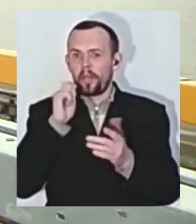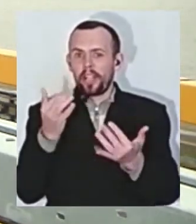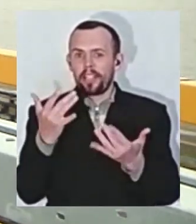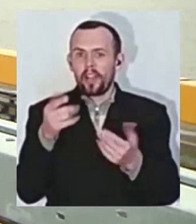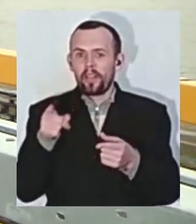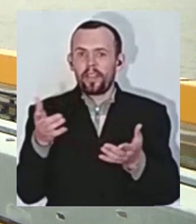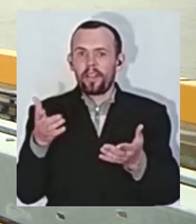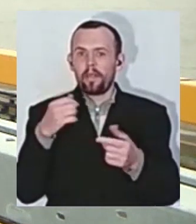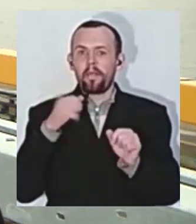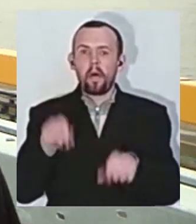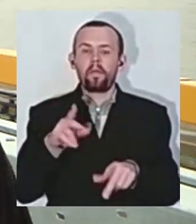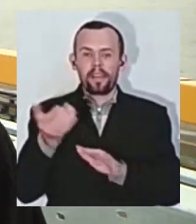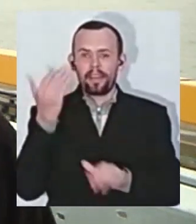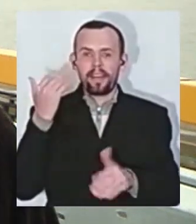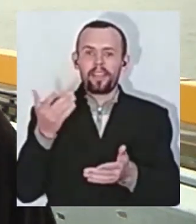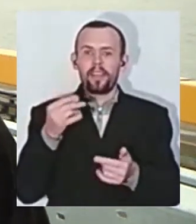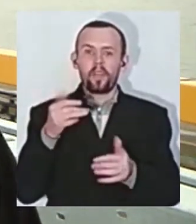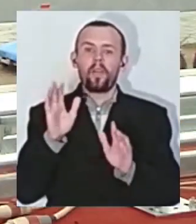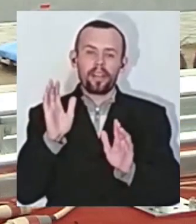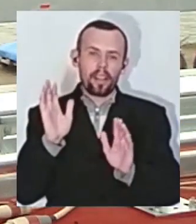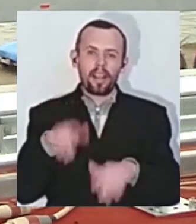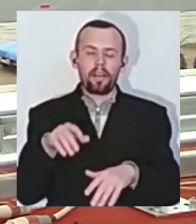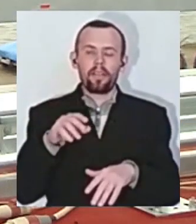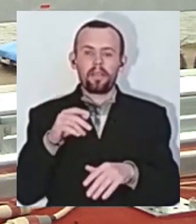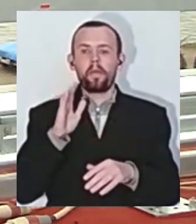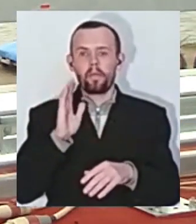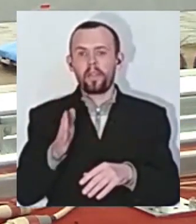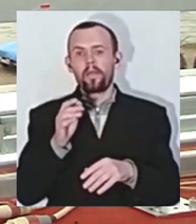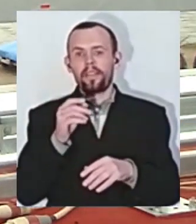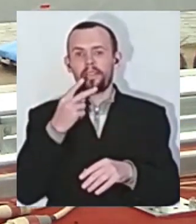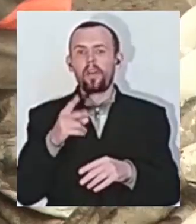Але нехай, як було, так і було. Будемо добудовувати. Наразі на мості продовжують роботи.